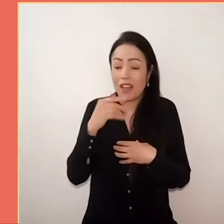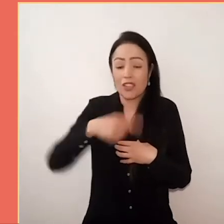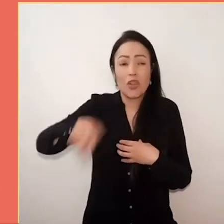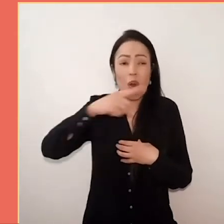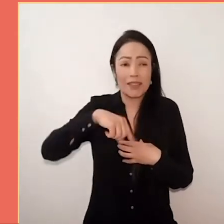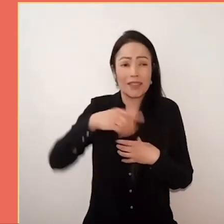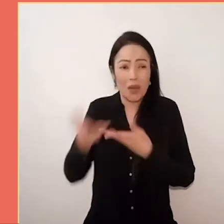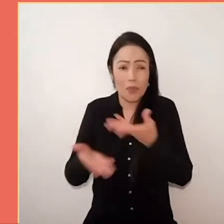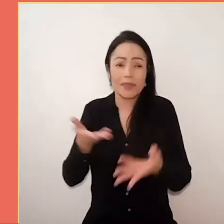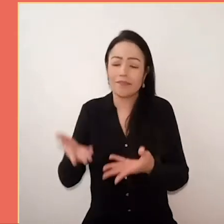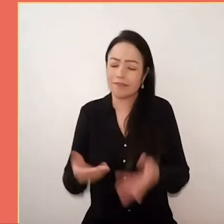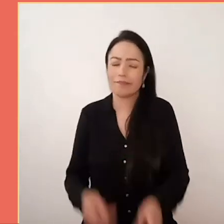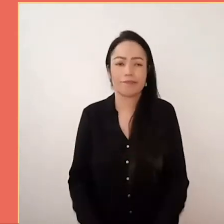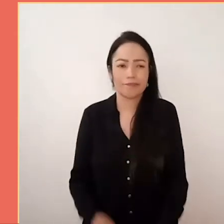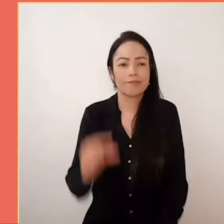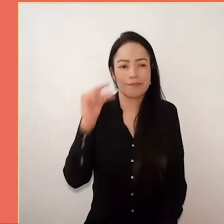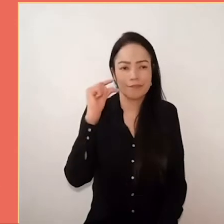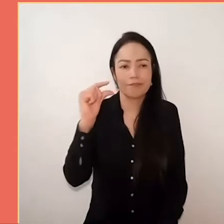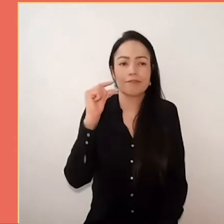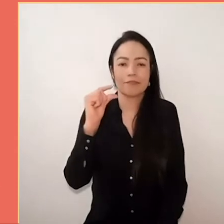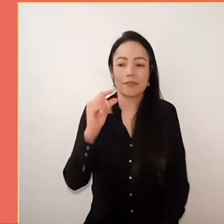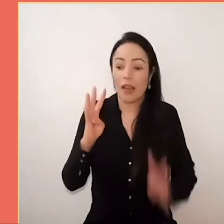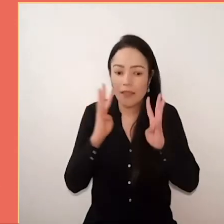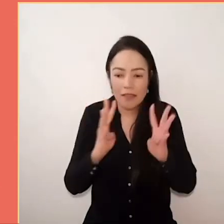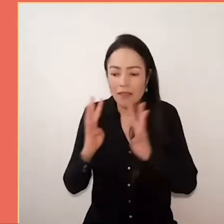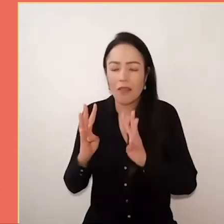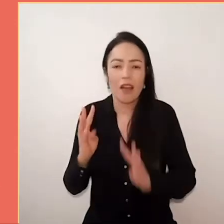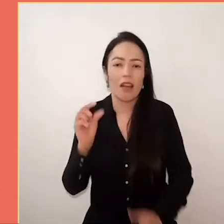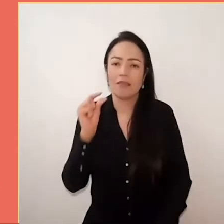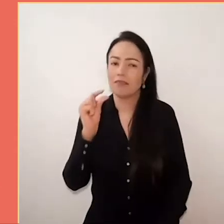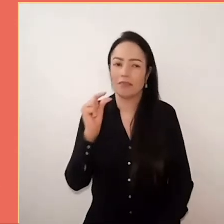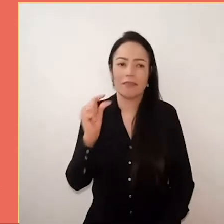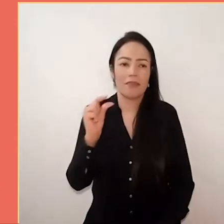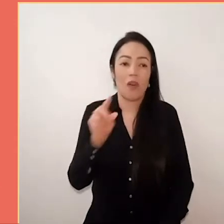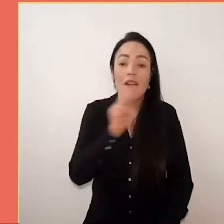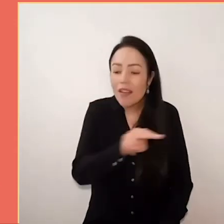a pouca audiência que tem as crianças, o pouco lugar, a pouca visibilidade que elas estão tendo.